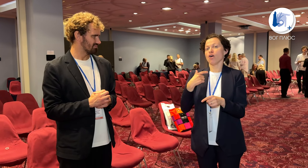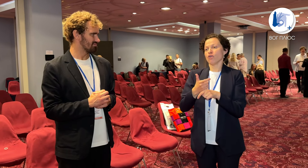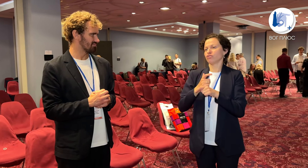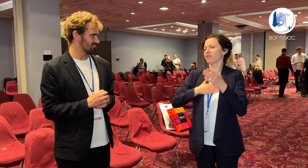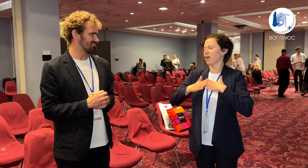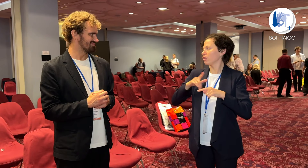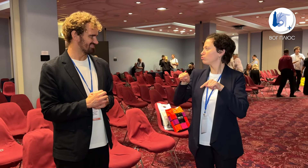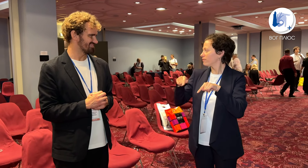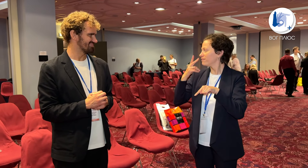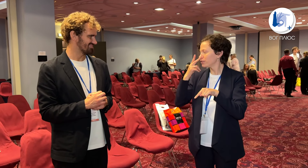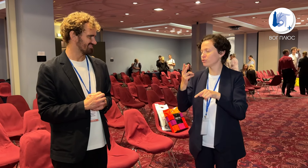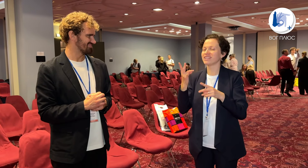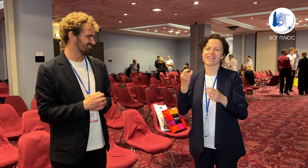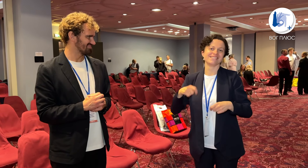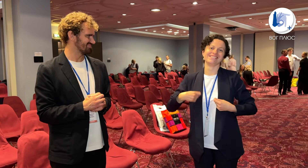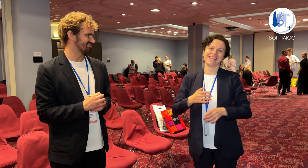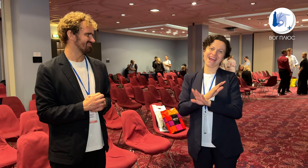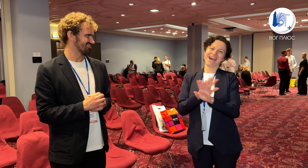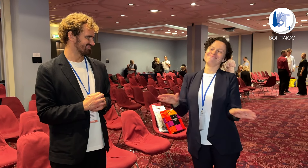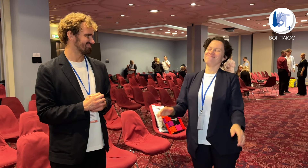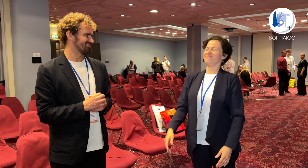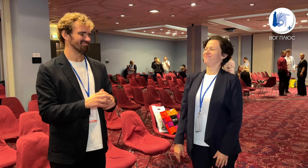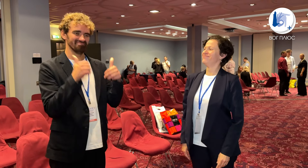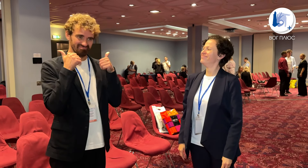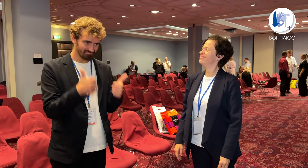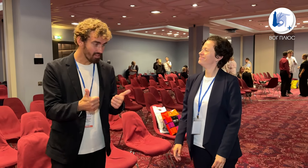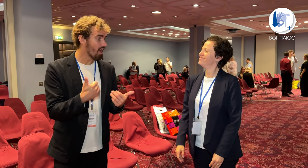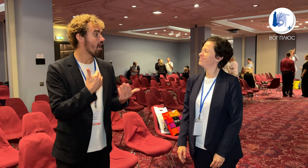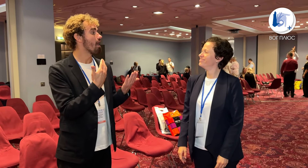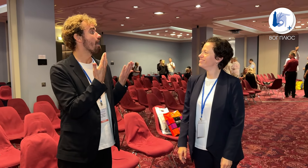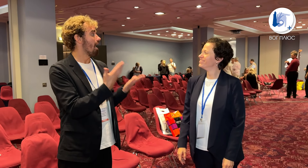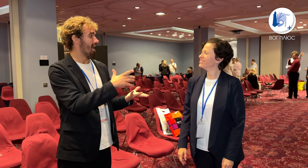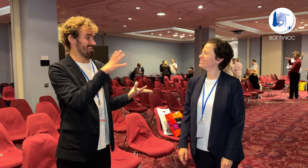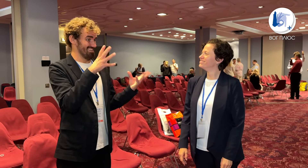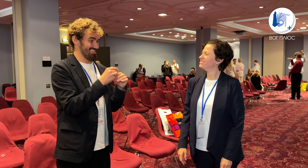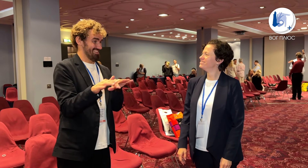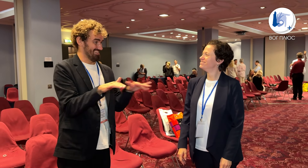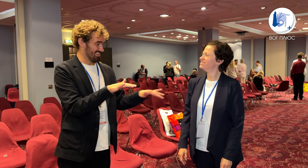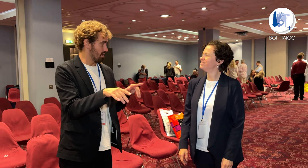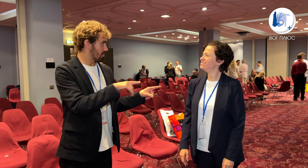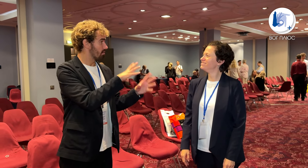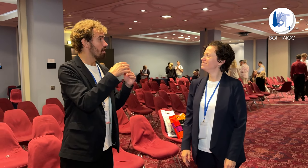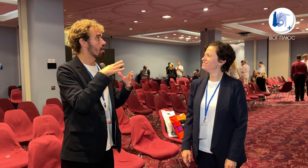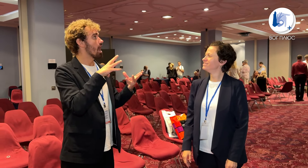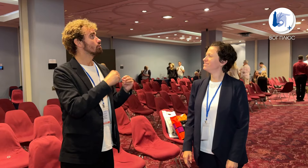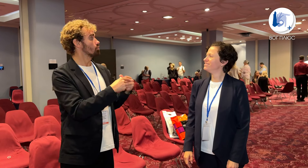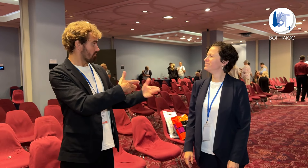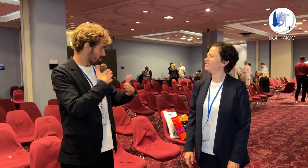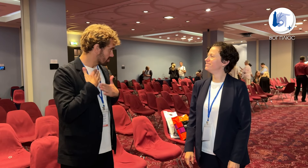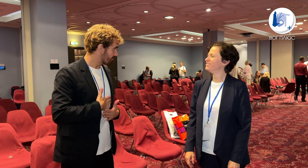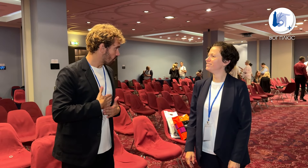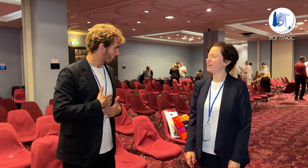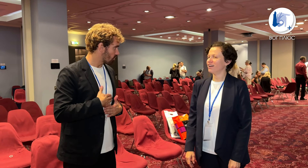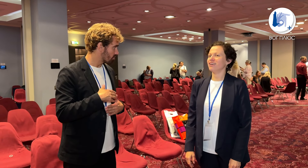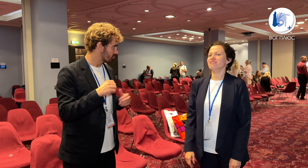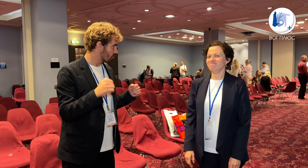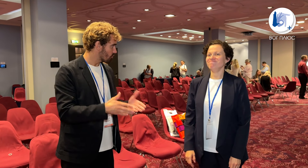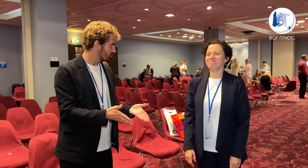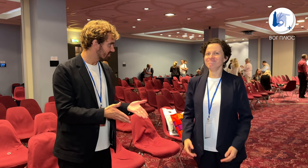Я очень рада, что это все было не зря! Понятно. Вы довольны ходом проведения форума?